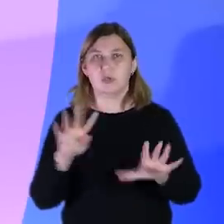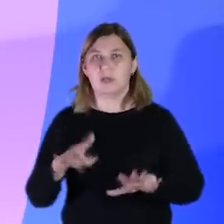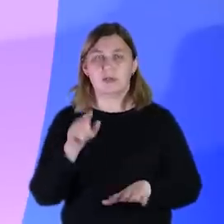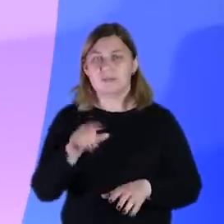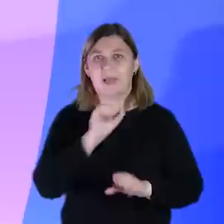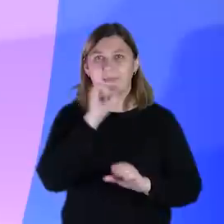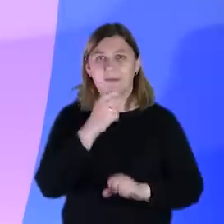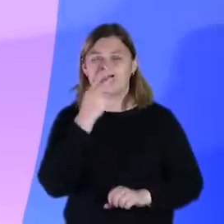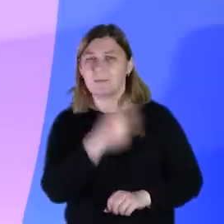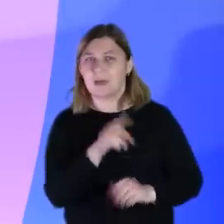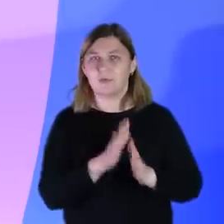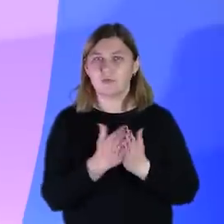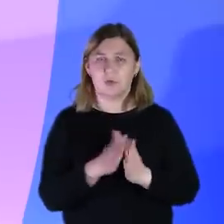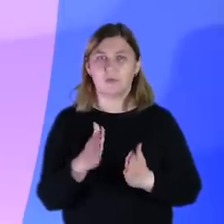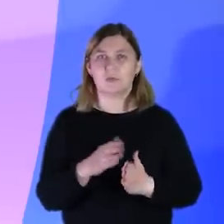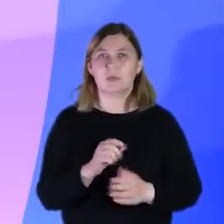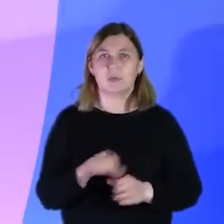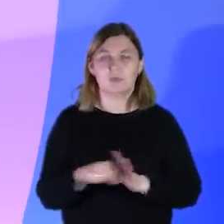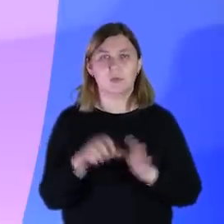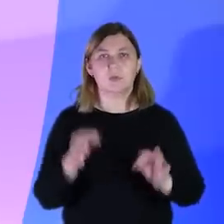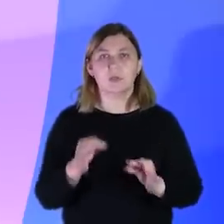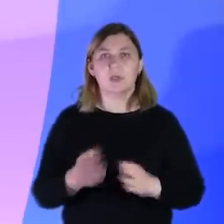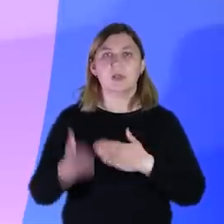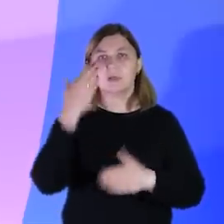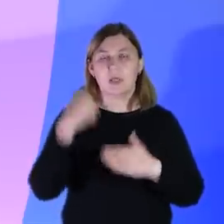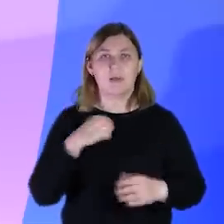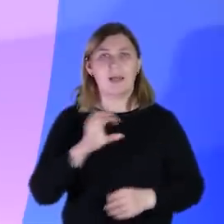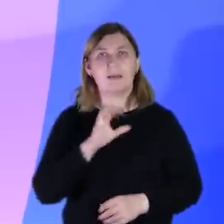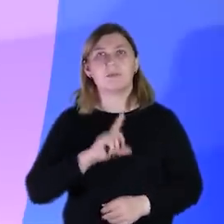książka na rynku w zasadzie w chwili obecnej, kiedyś wpadła mi zupełnie przypadkowo.